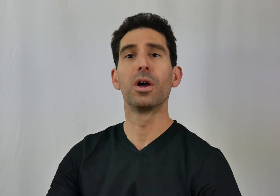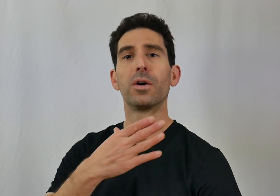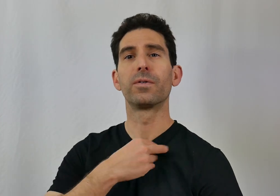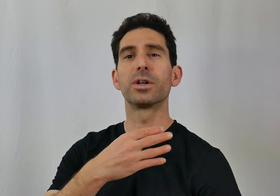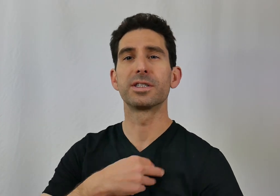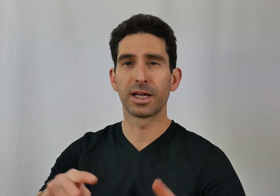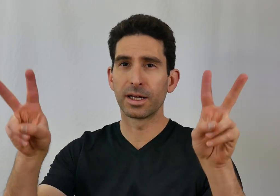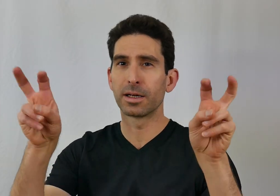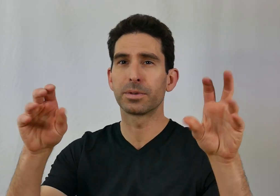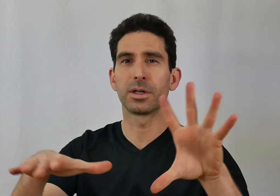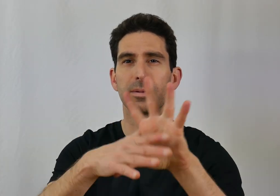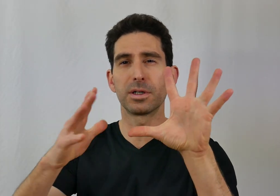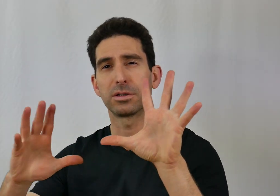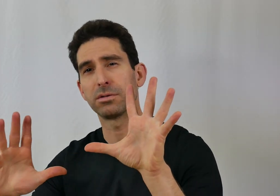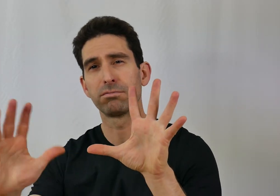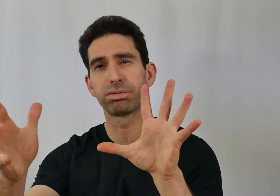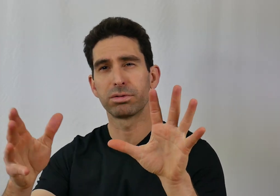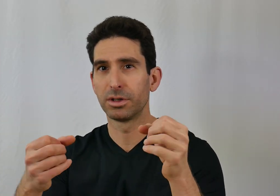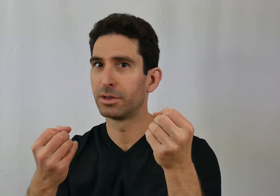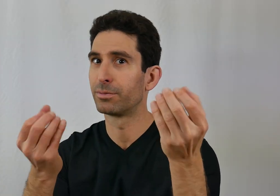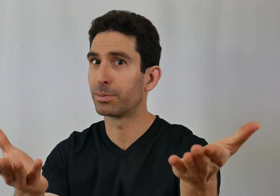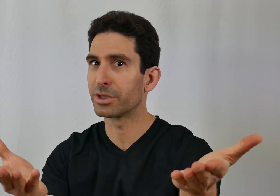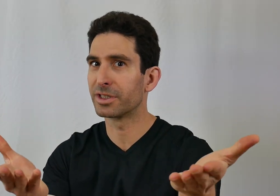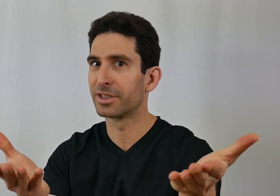Voici ma proposition d'expression imagée en LSF.